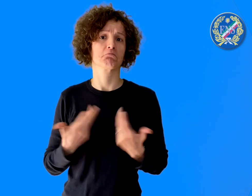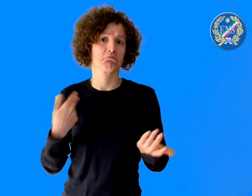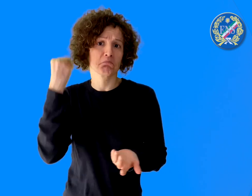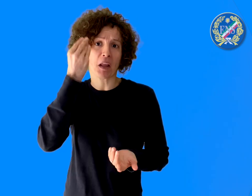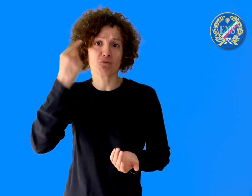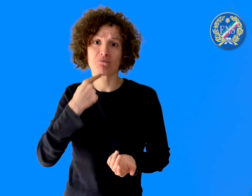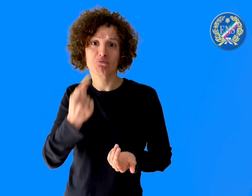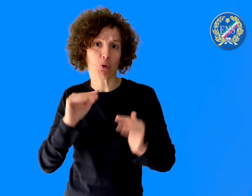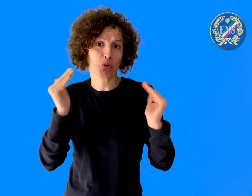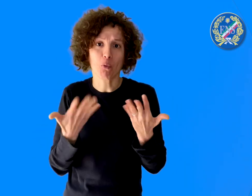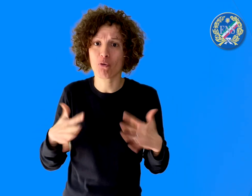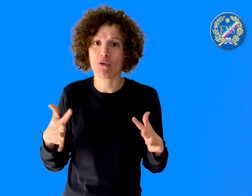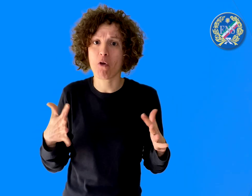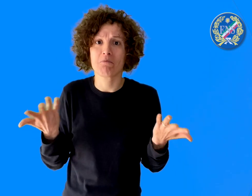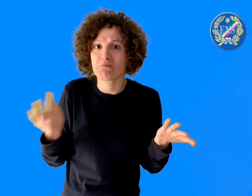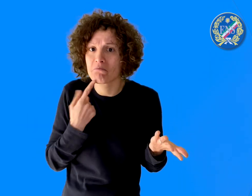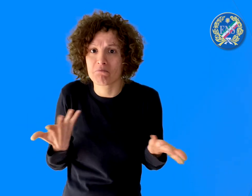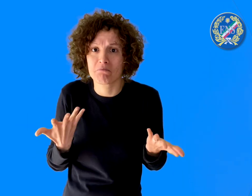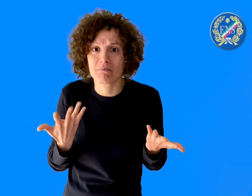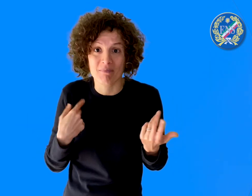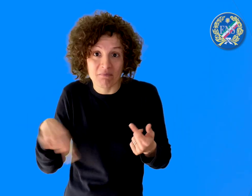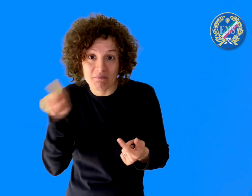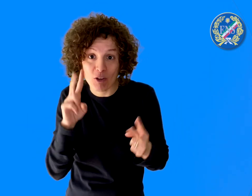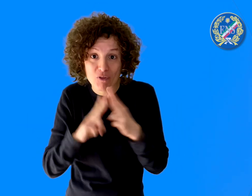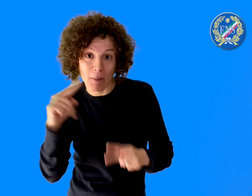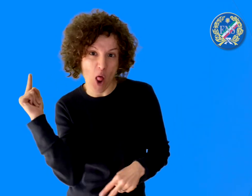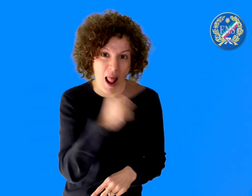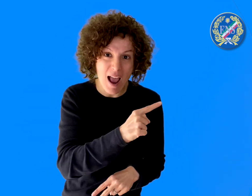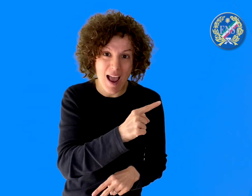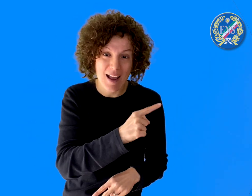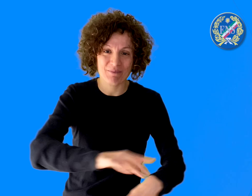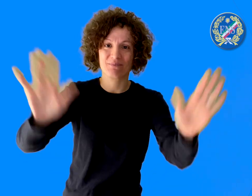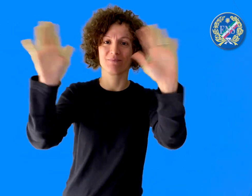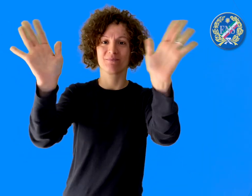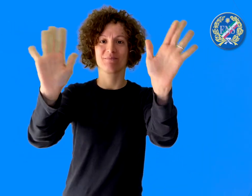Penso di avervi detto tutto, che dite, ci vediamo là?